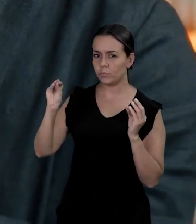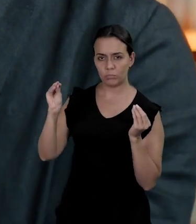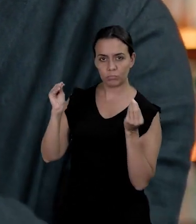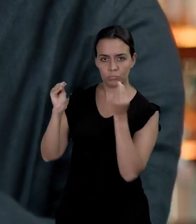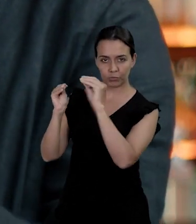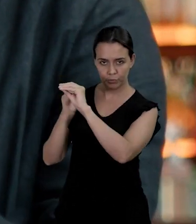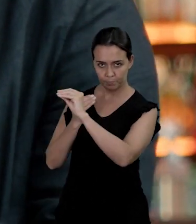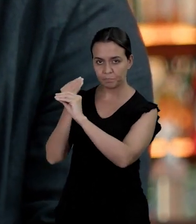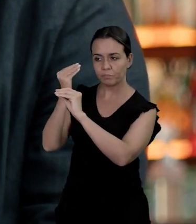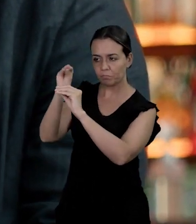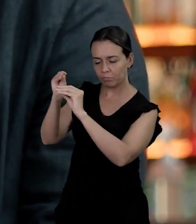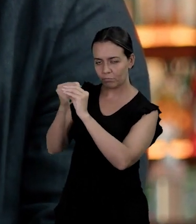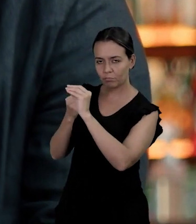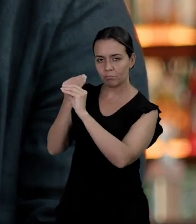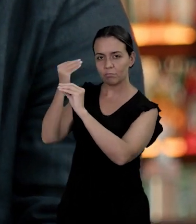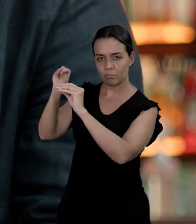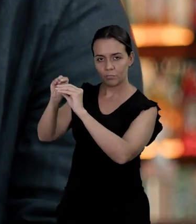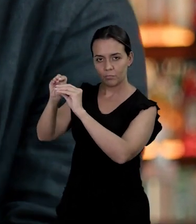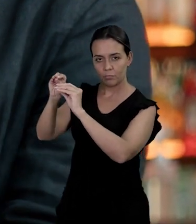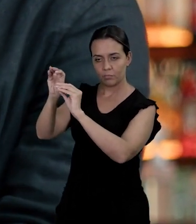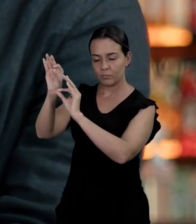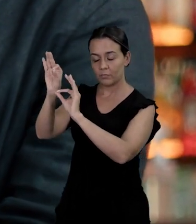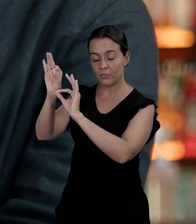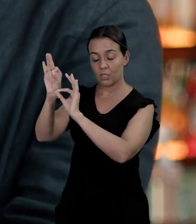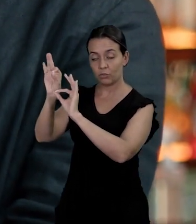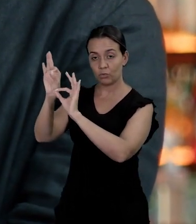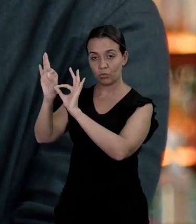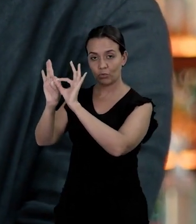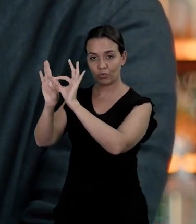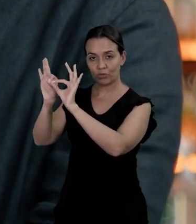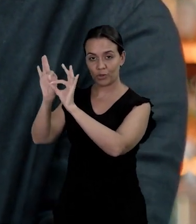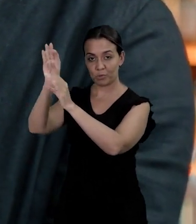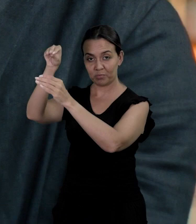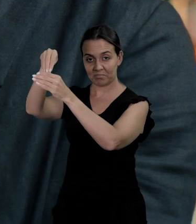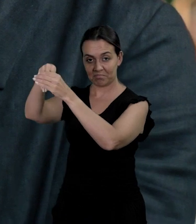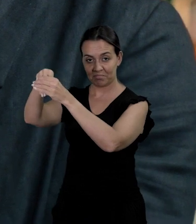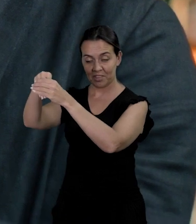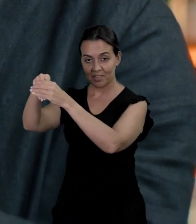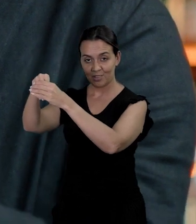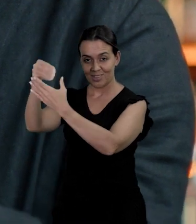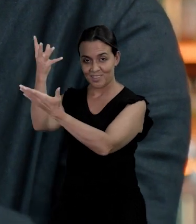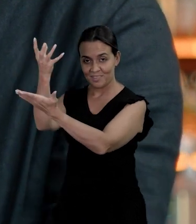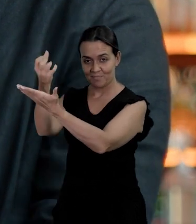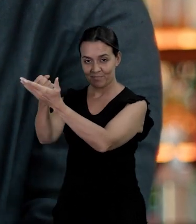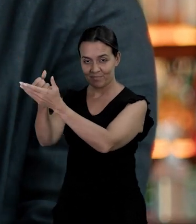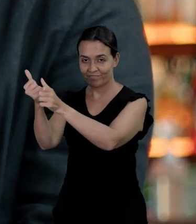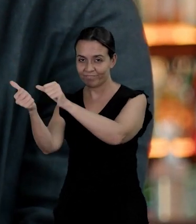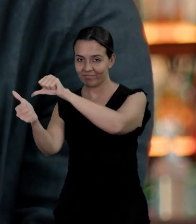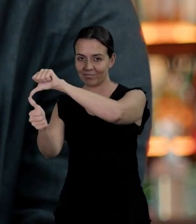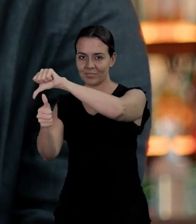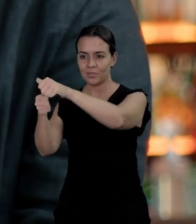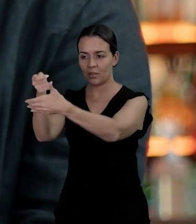você é o chefe da máquina, ainda, e você usa como uma ferramenta. Mas a ferramenta já traz um estilo próprio dela,